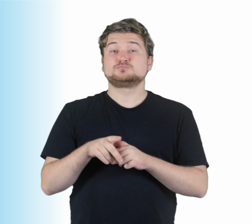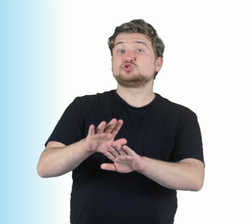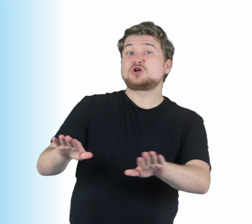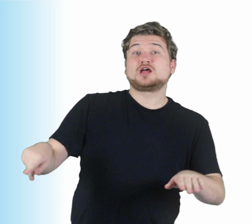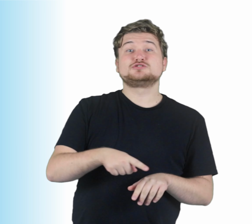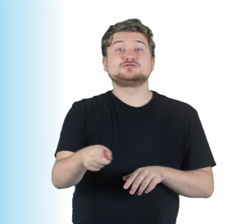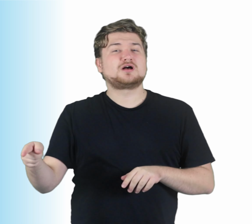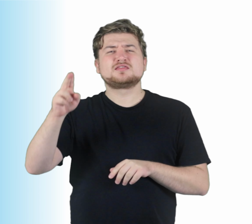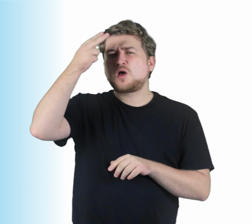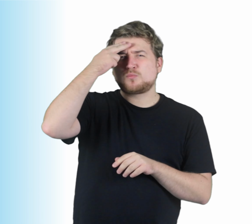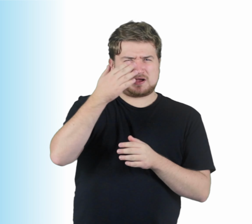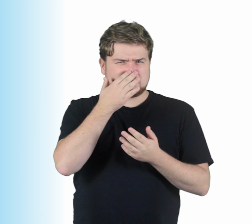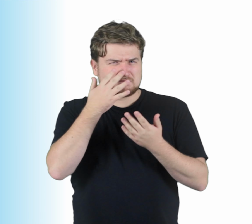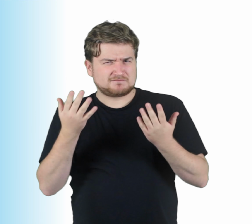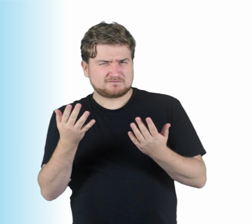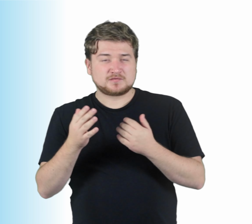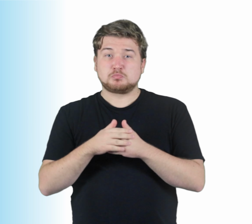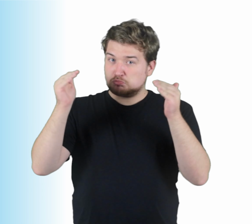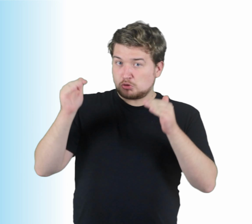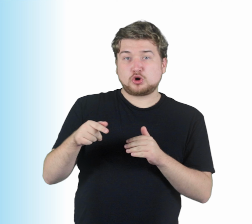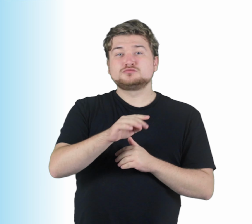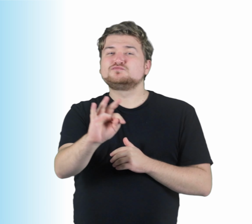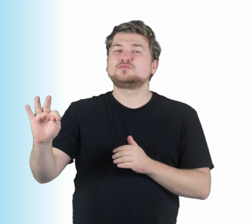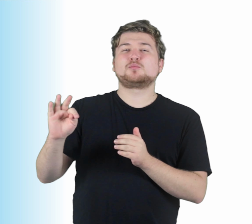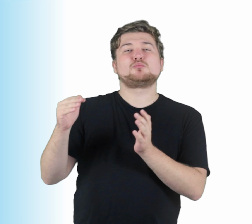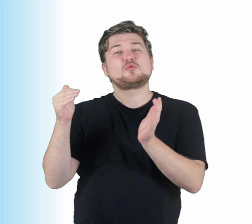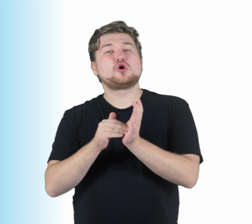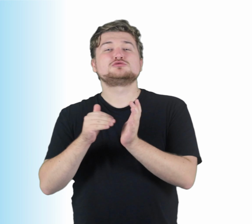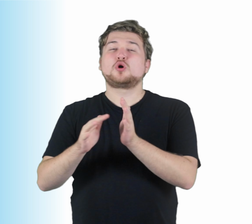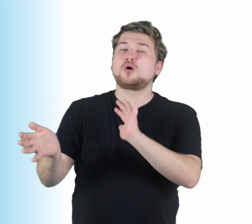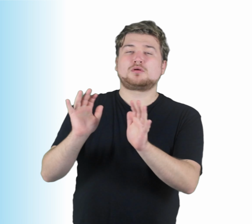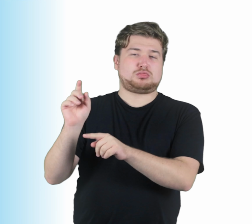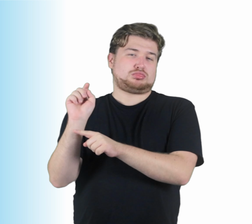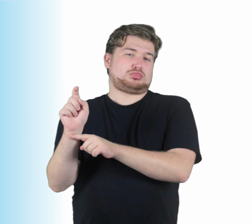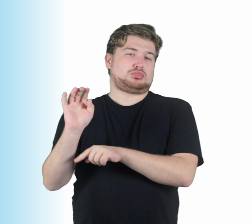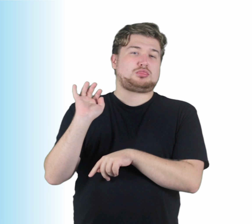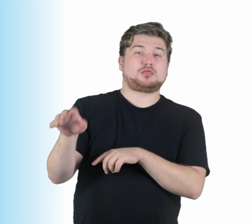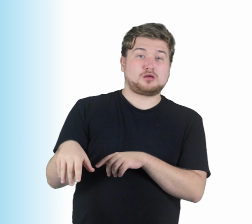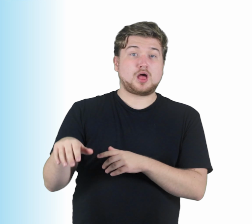U dzieci traumą może być zaniedbywanie ich potrzeb